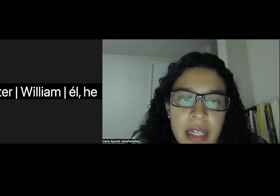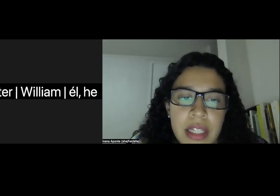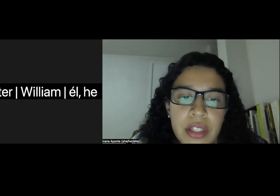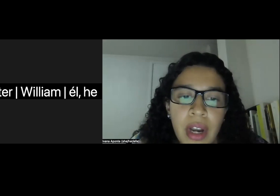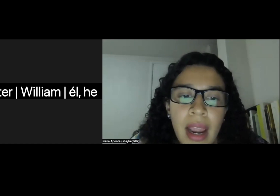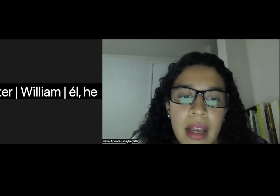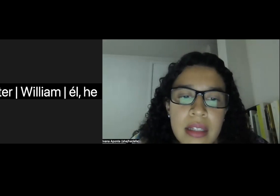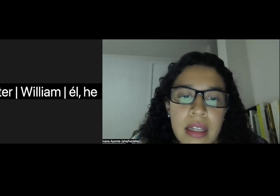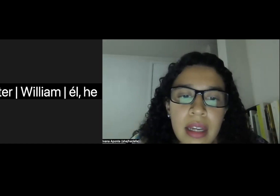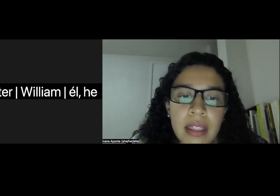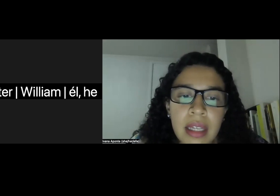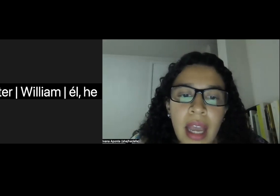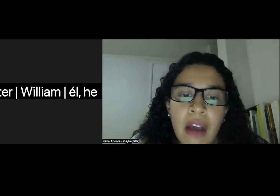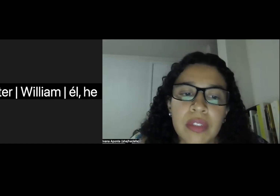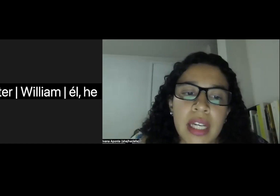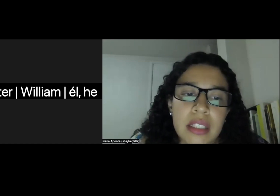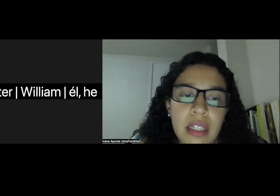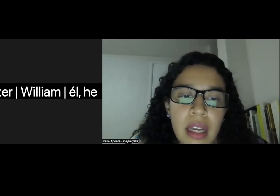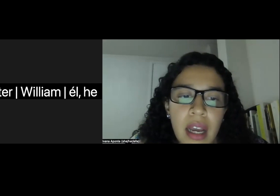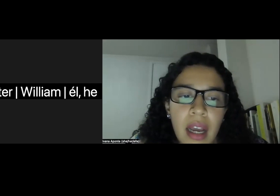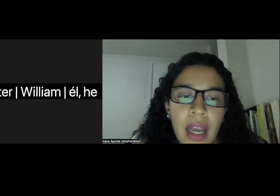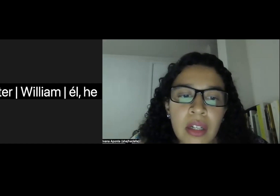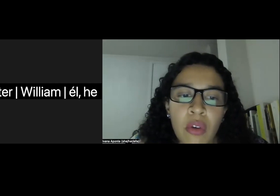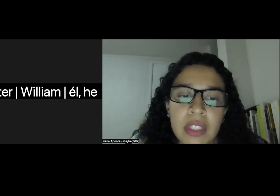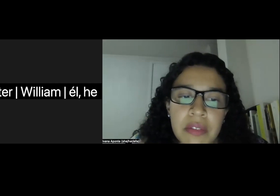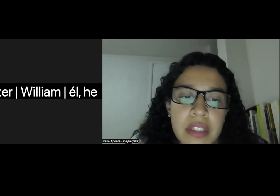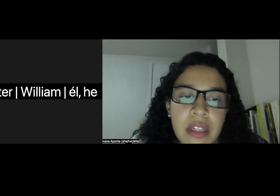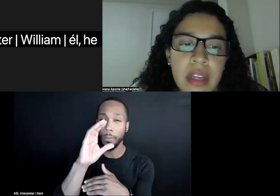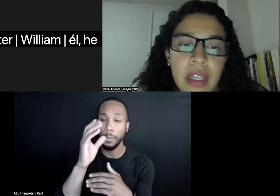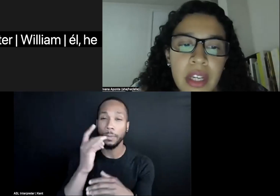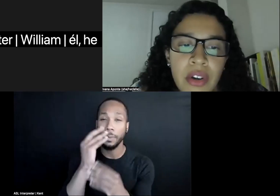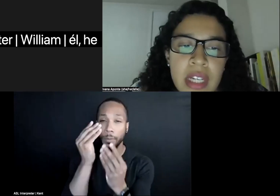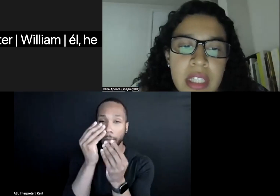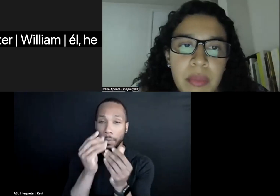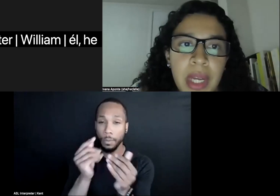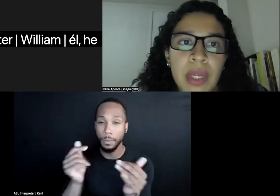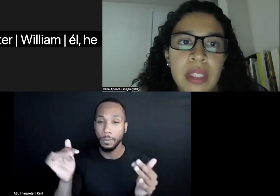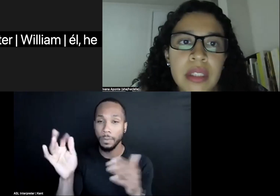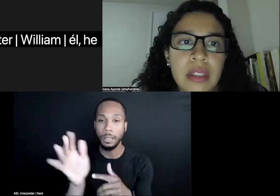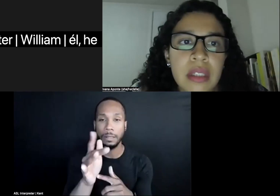I see your hands in the half-light and on leaves caressed by wind